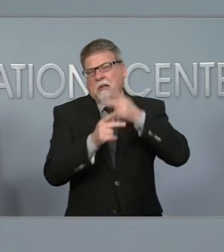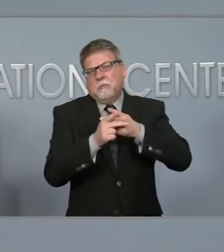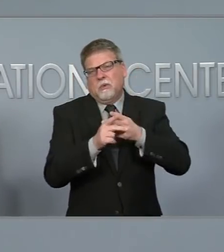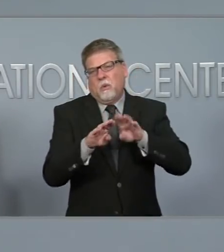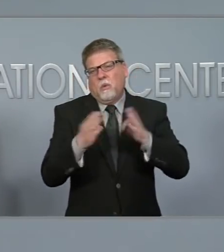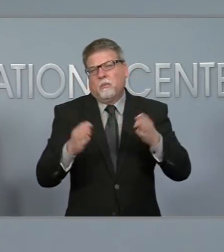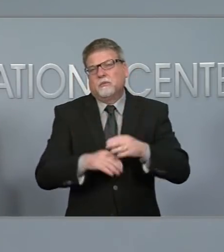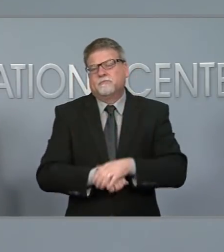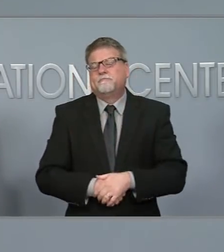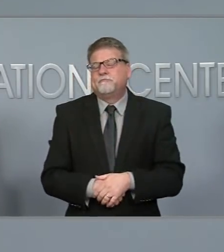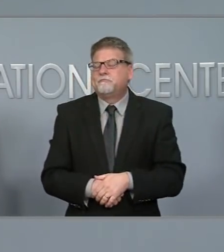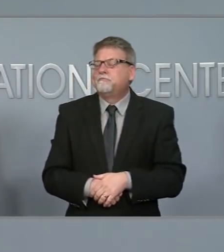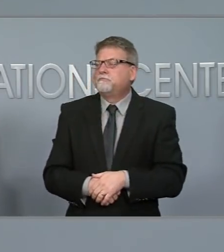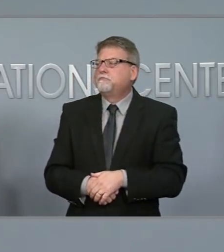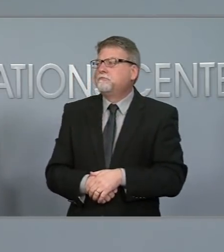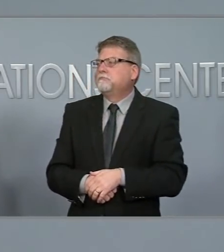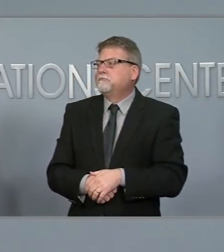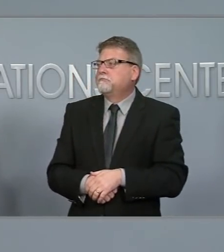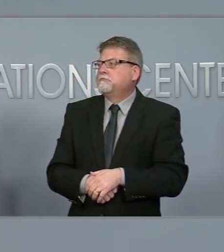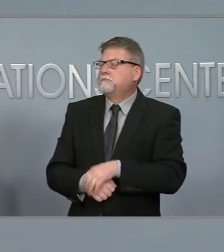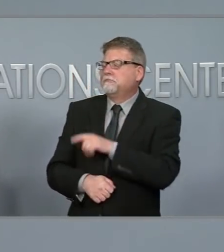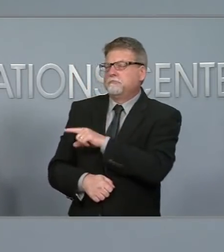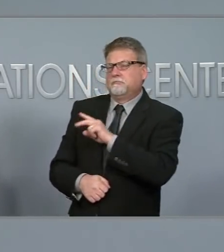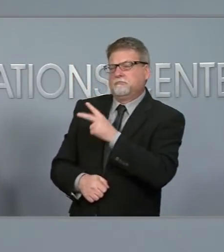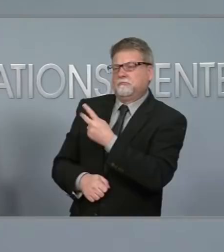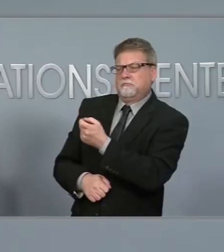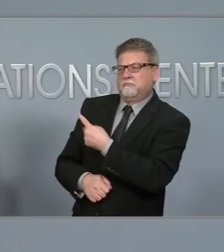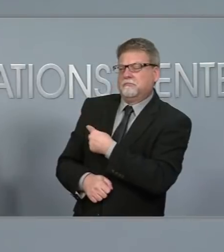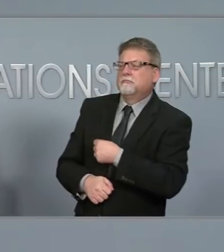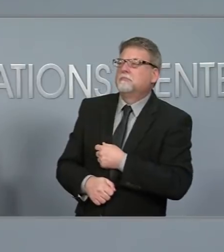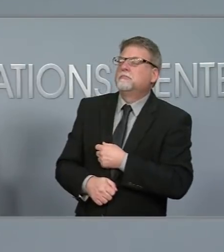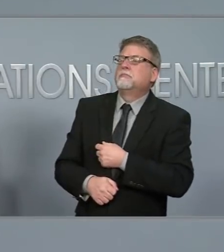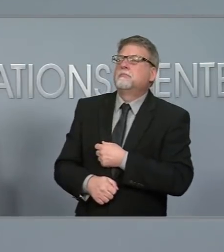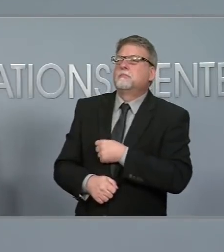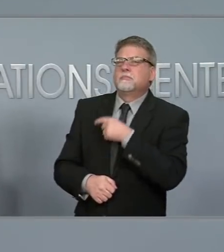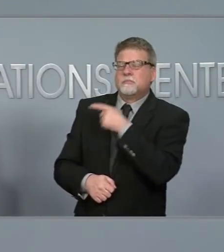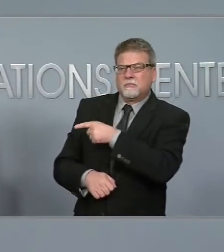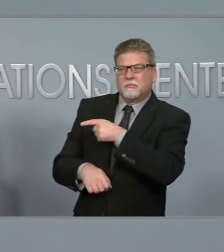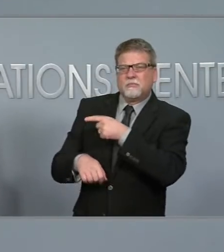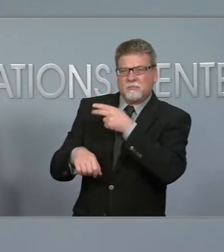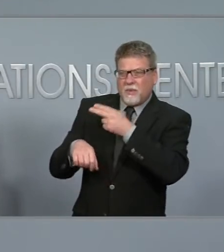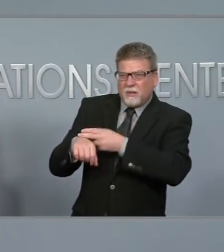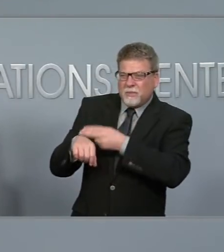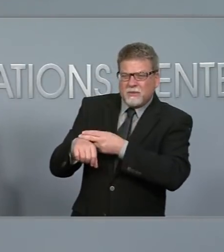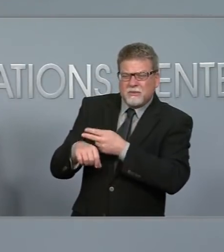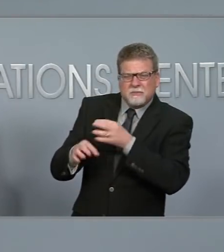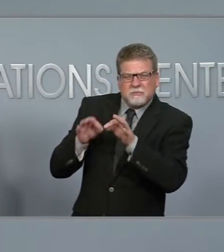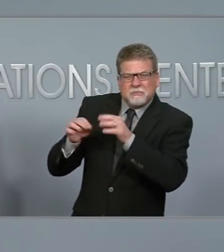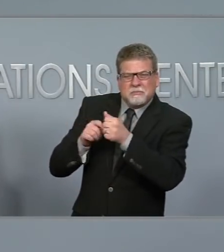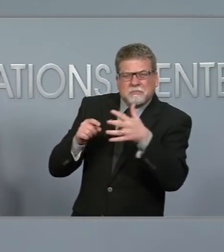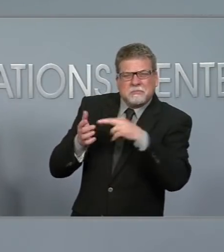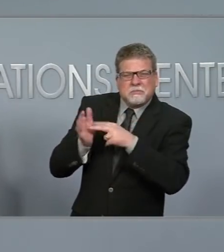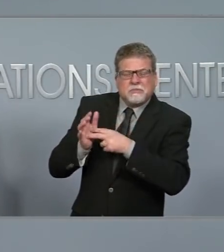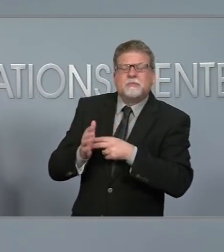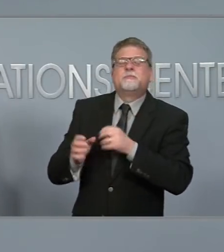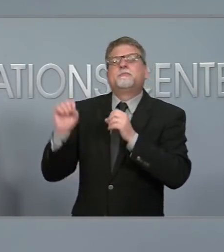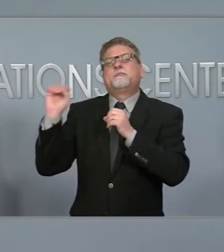para establecer elementos en la Ley de manera permanente para